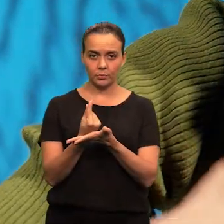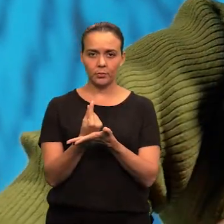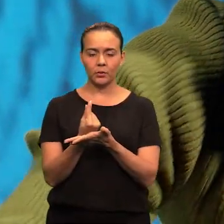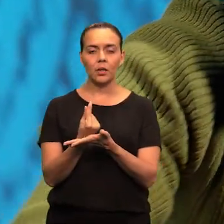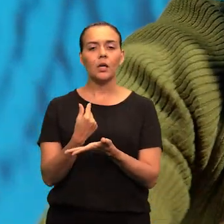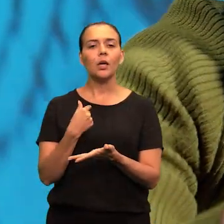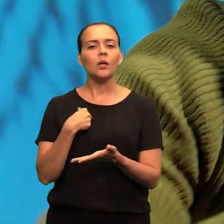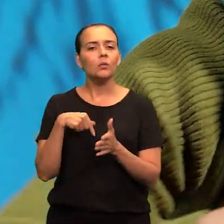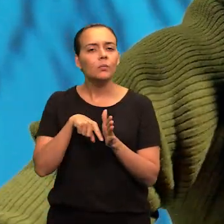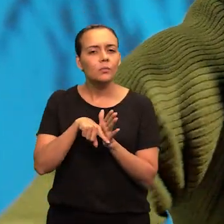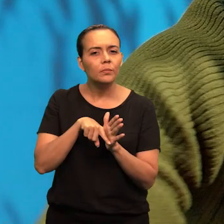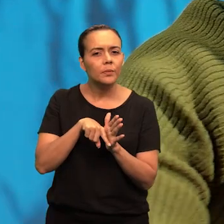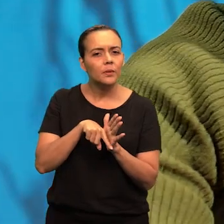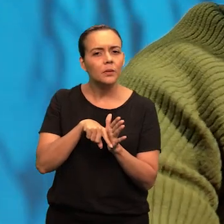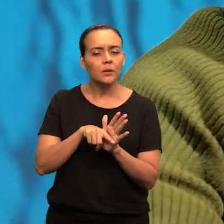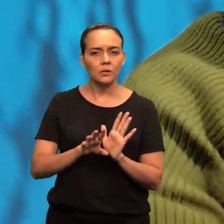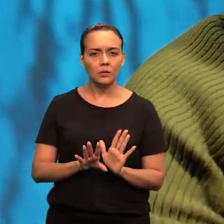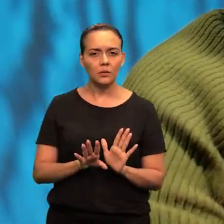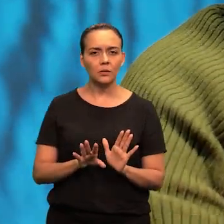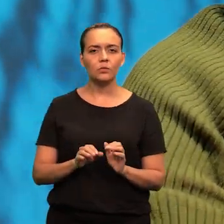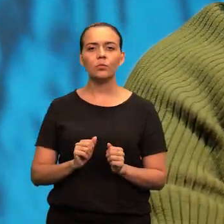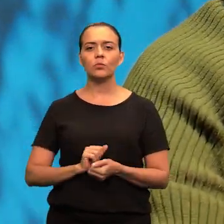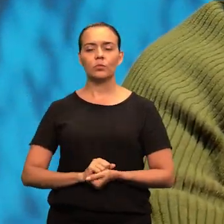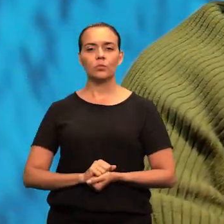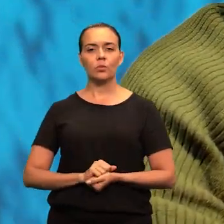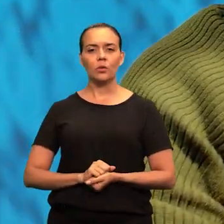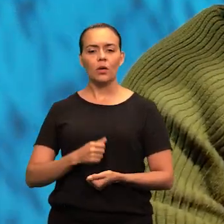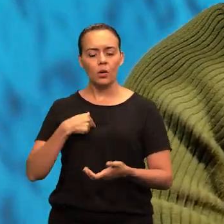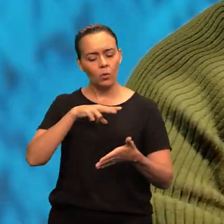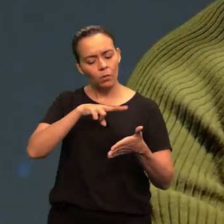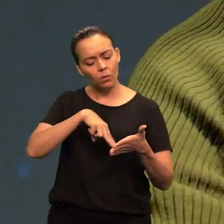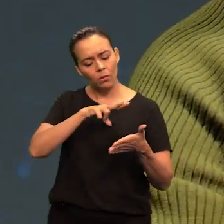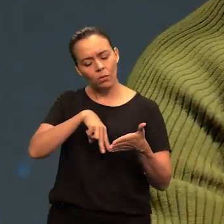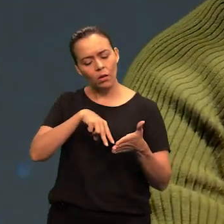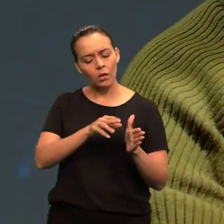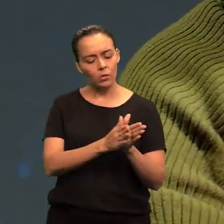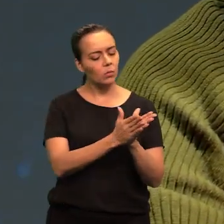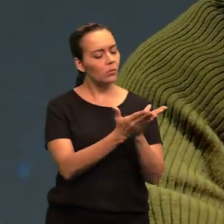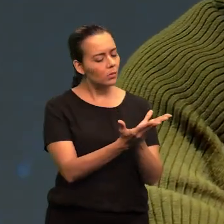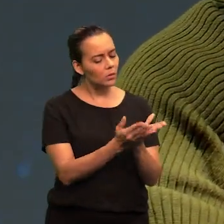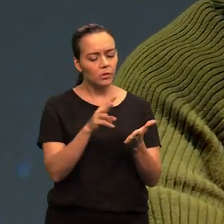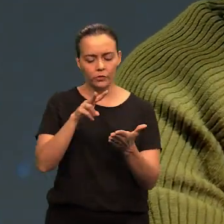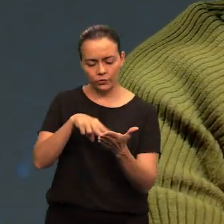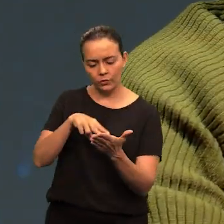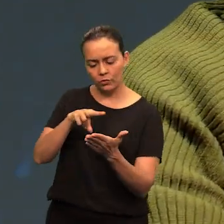da qual eu faço parte, e não vem só das leituras dos livros